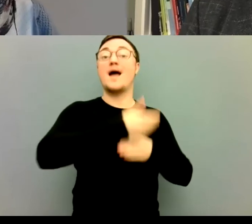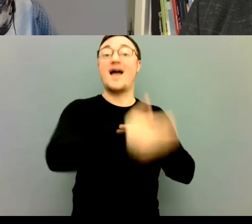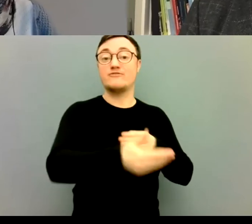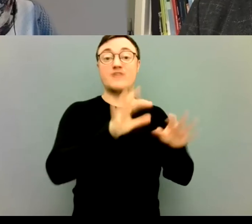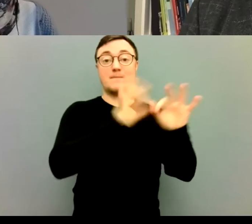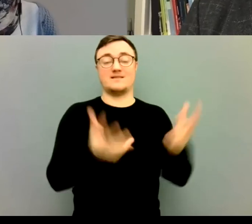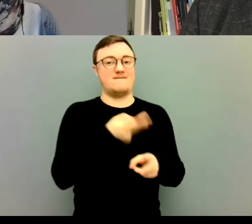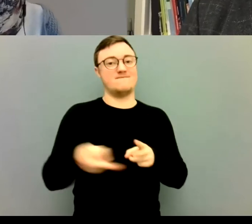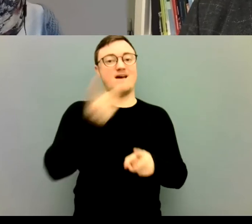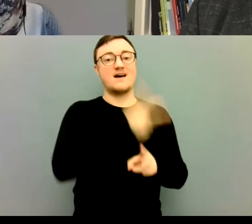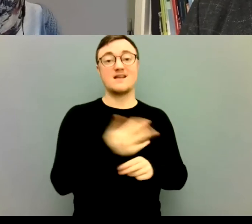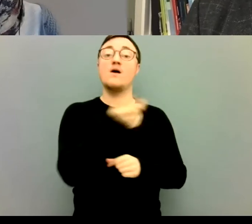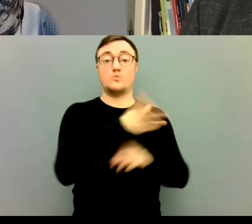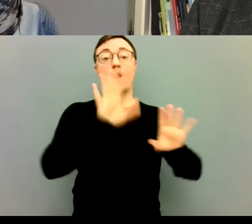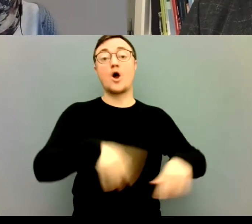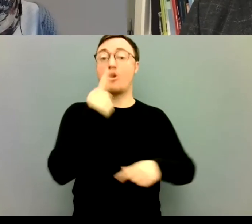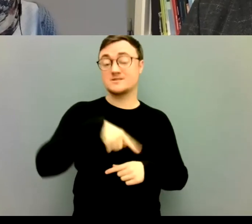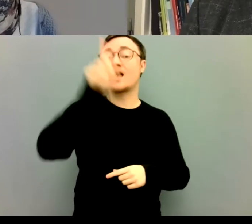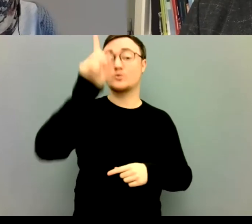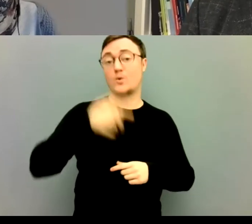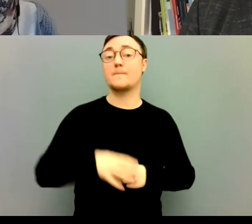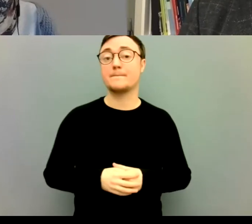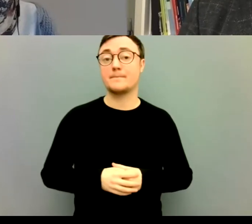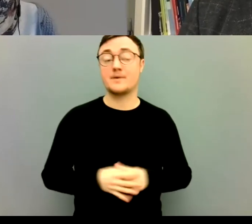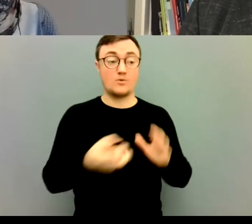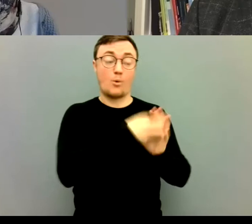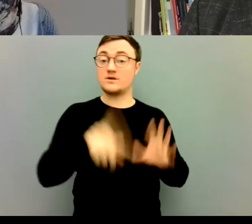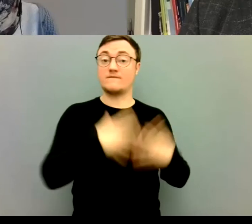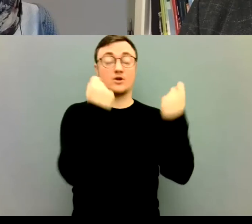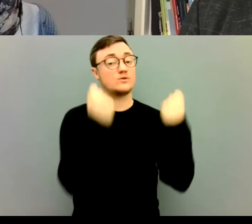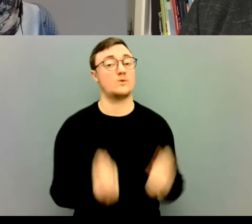En del har lämnat vården, sjukskrivit sig och så.